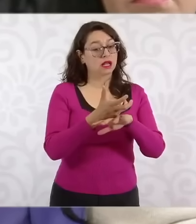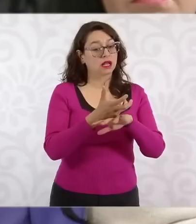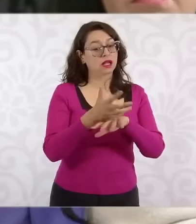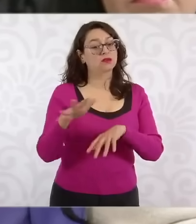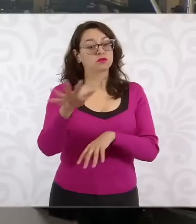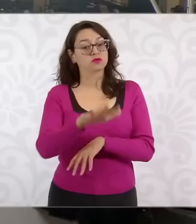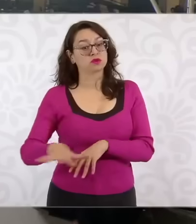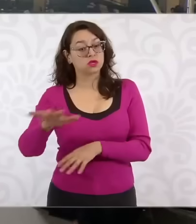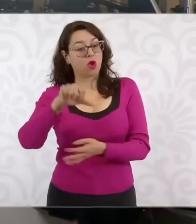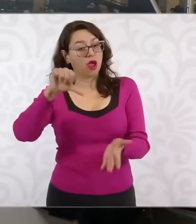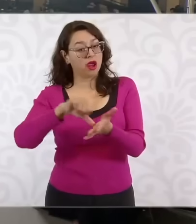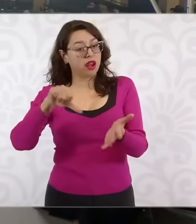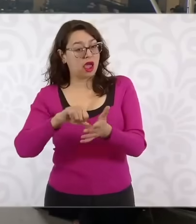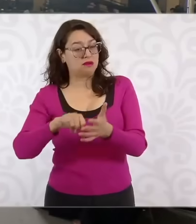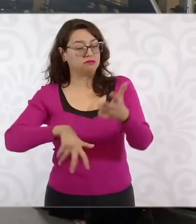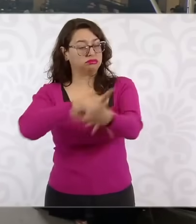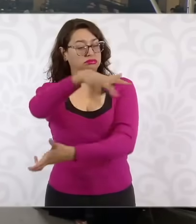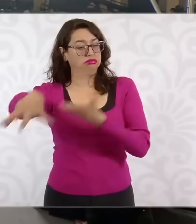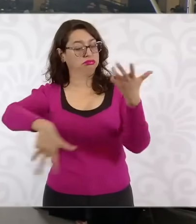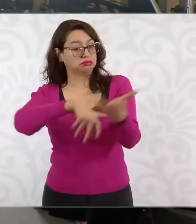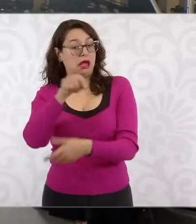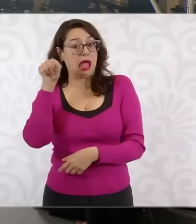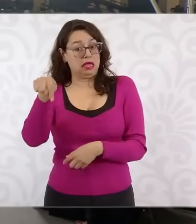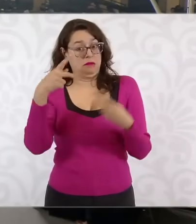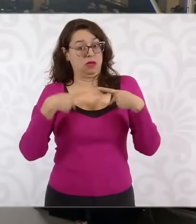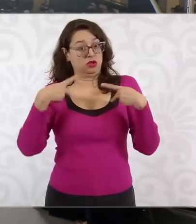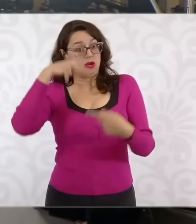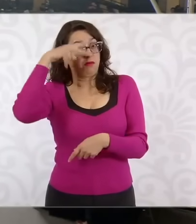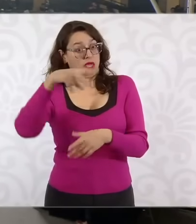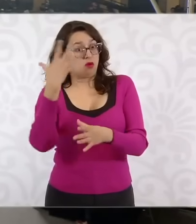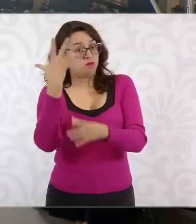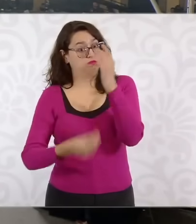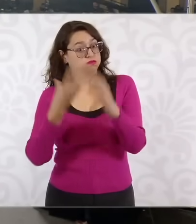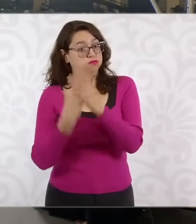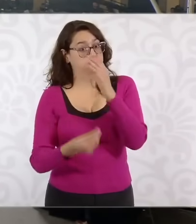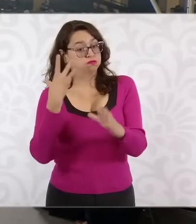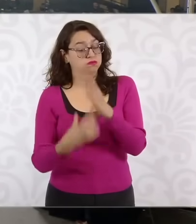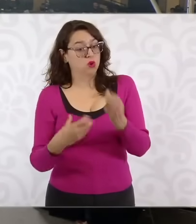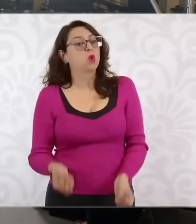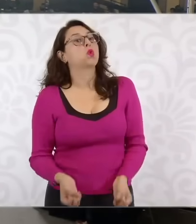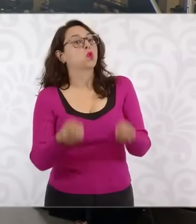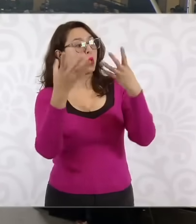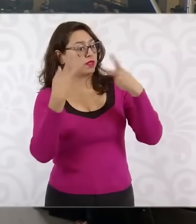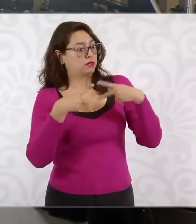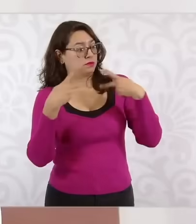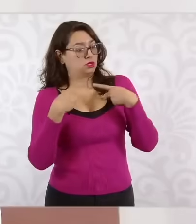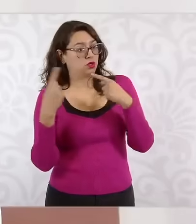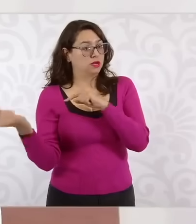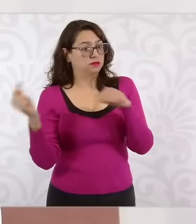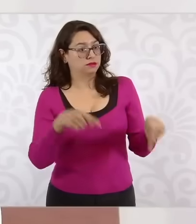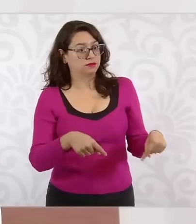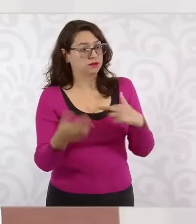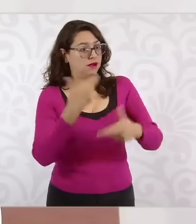Irán. Cuando si ya tienen los datos actualizados de cuántos mexicanos ya están. Sí, los tienes.